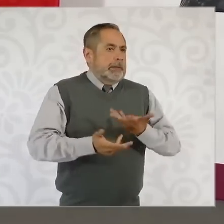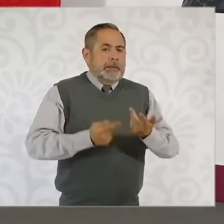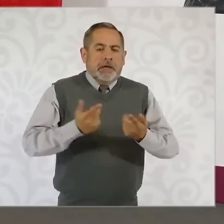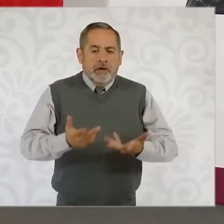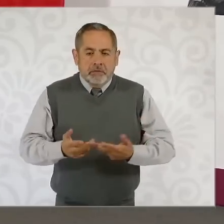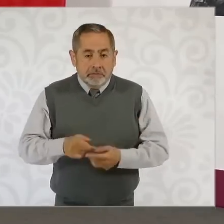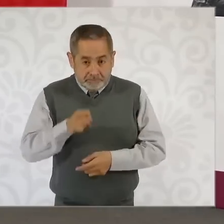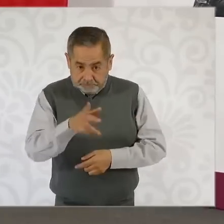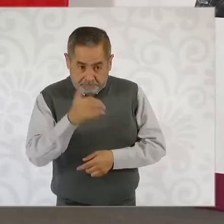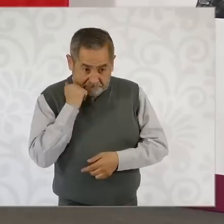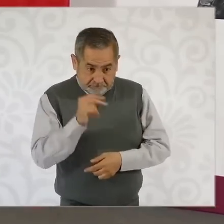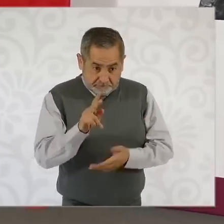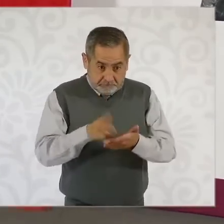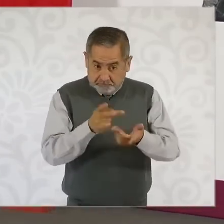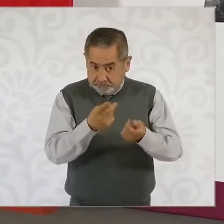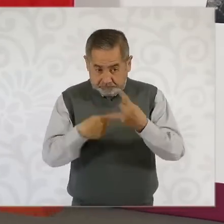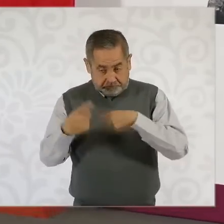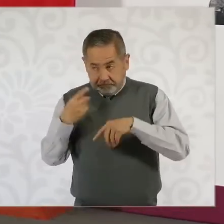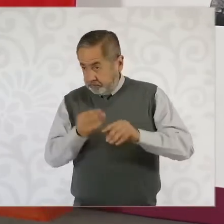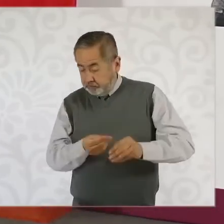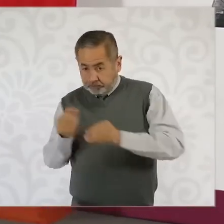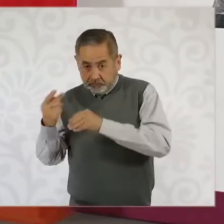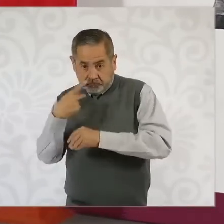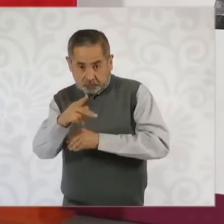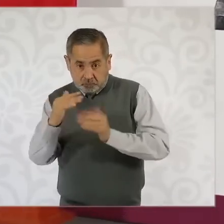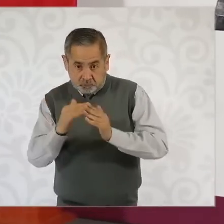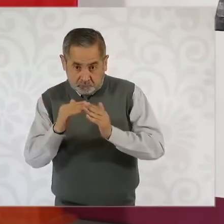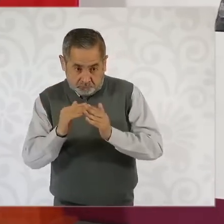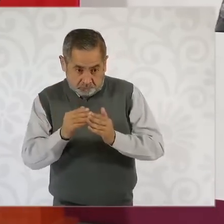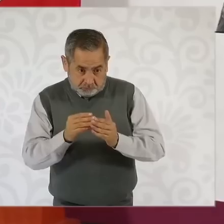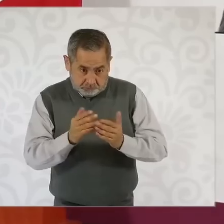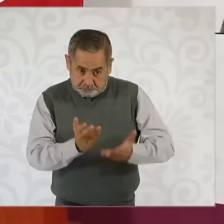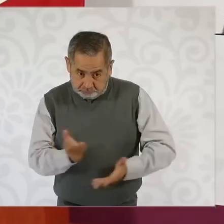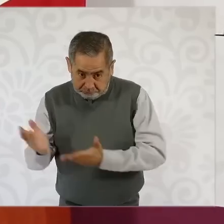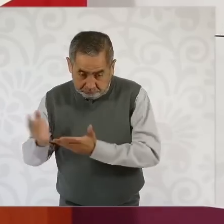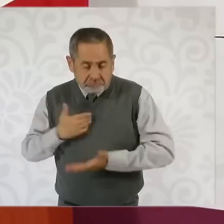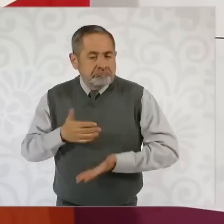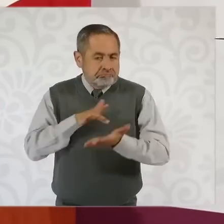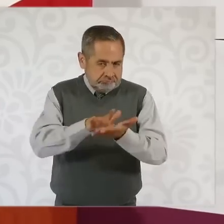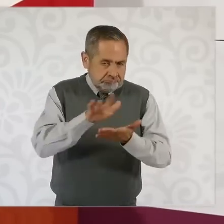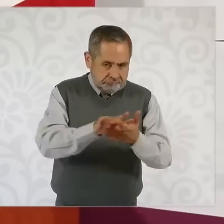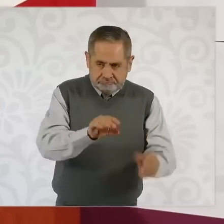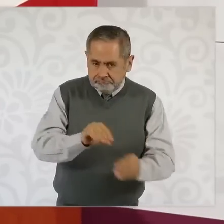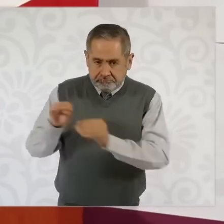regresar a su país se les apoya para regresar a su país y quien esté en México pues se veen las